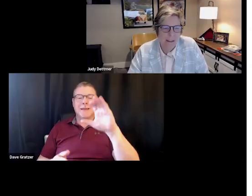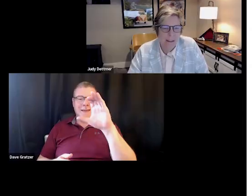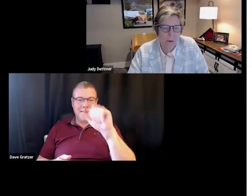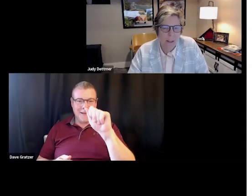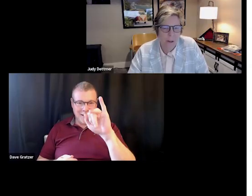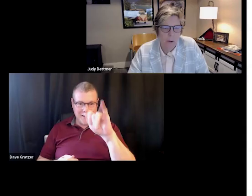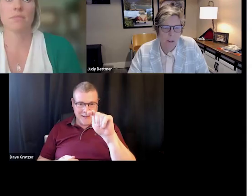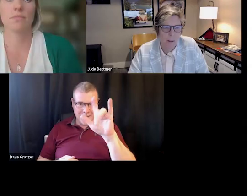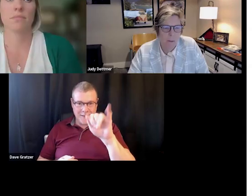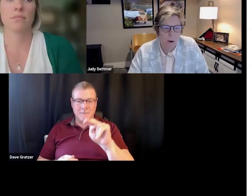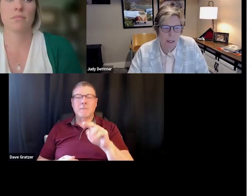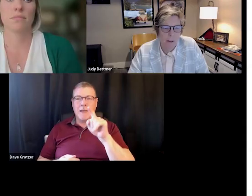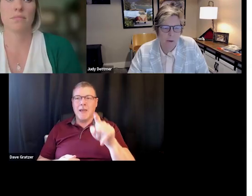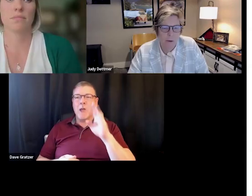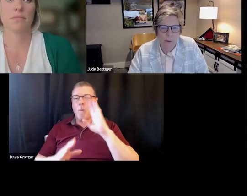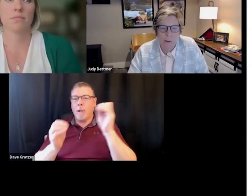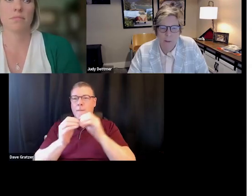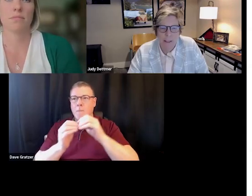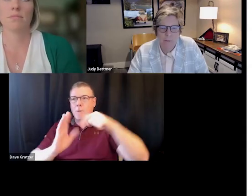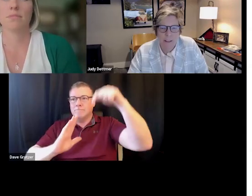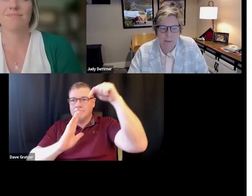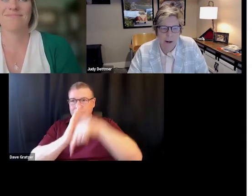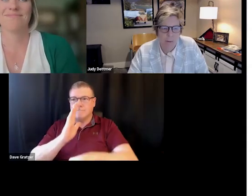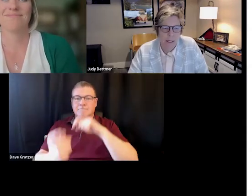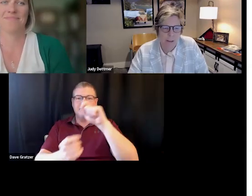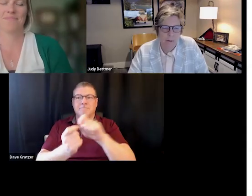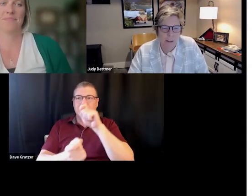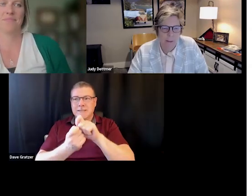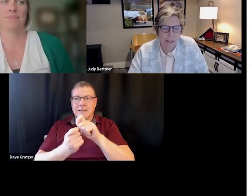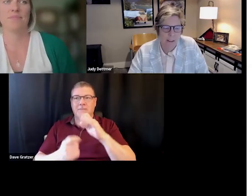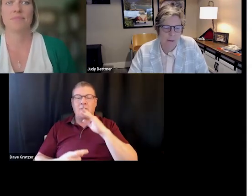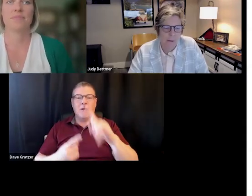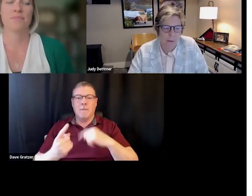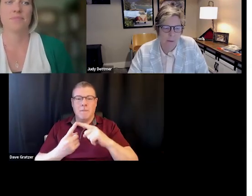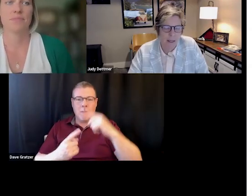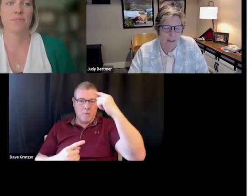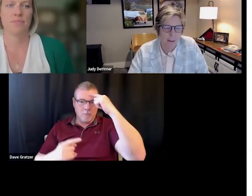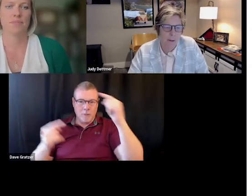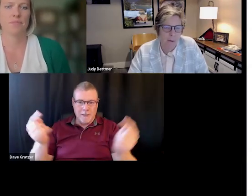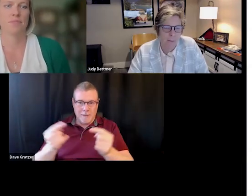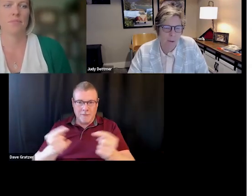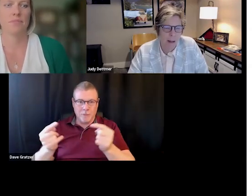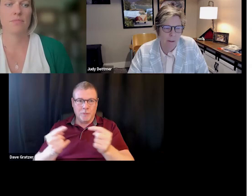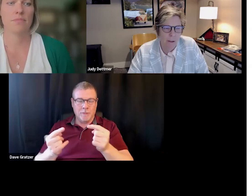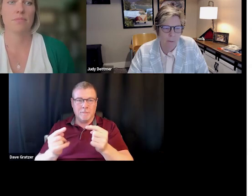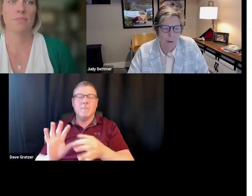Caitlin va a profundizar un poco más en los detalles sobre las lesiones cerebrales en relación con su población en SOAR.